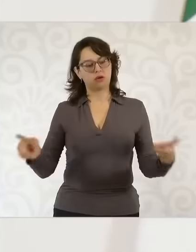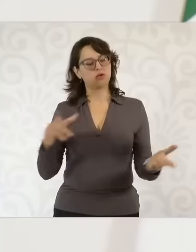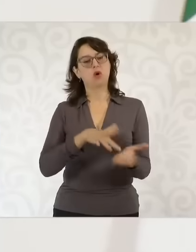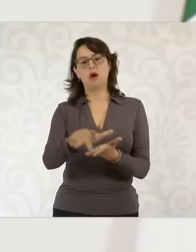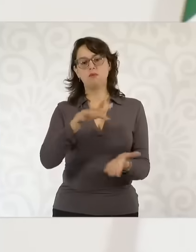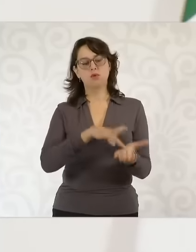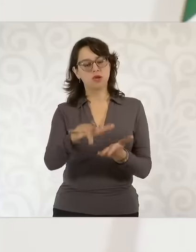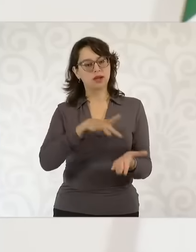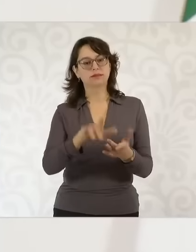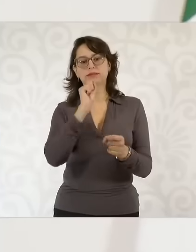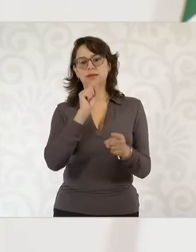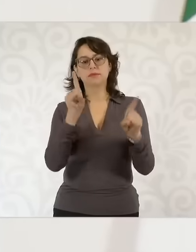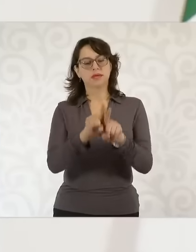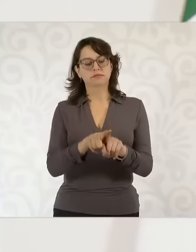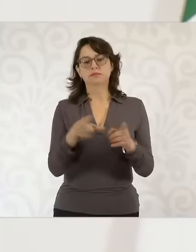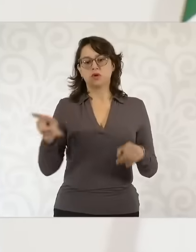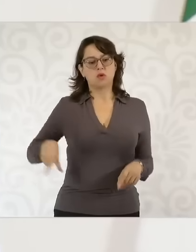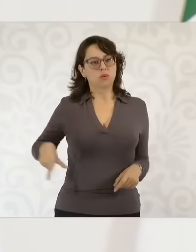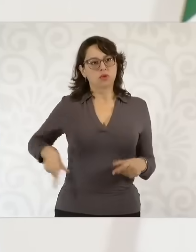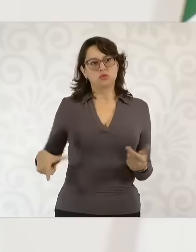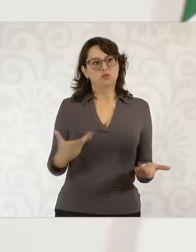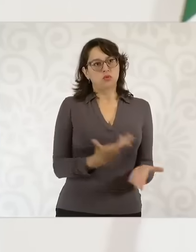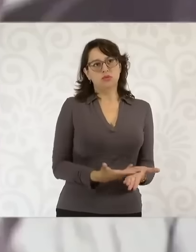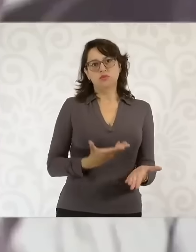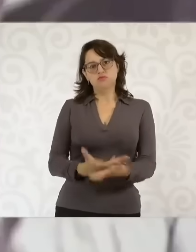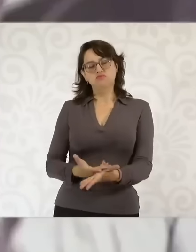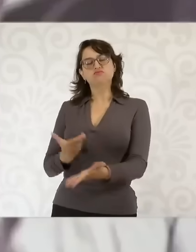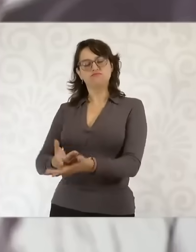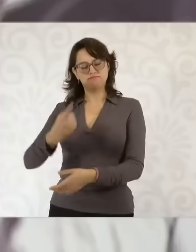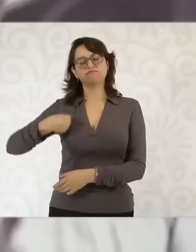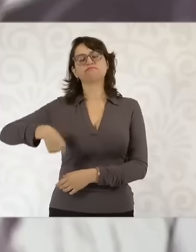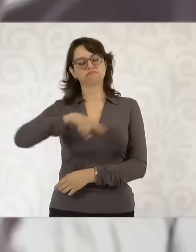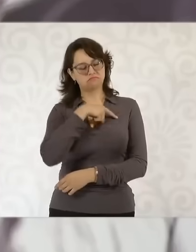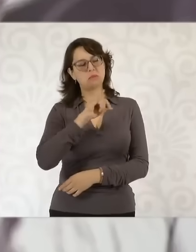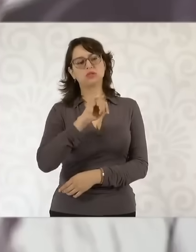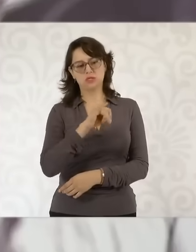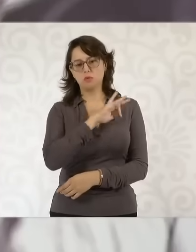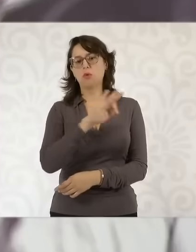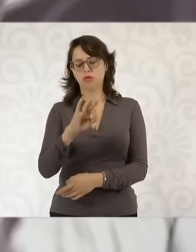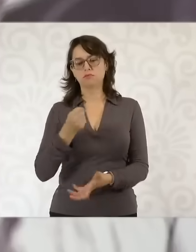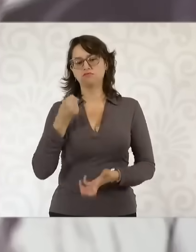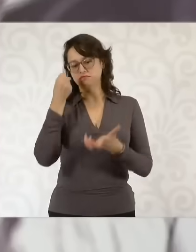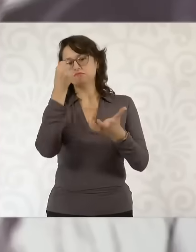en las distintas entidades del gobierno mexicano. Tenemos fortaleza financiera, será un vehículo